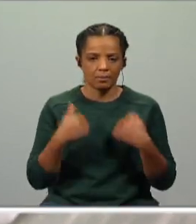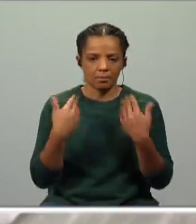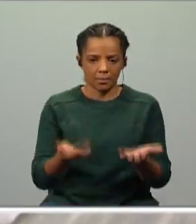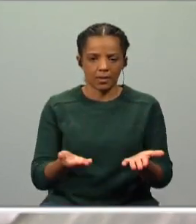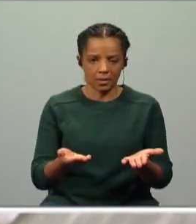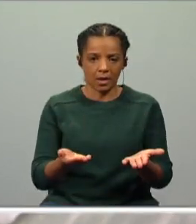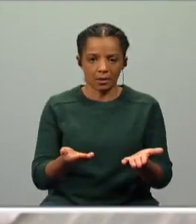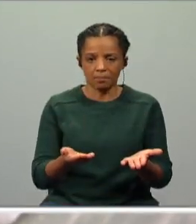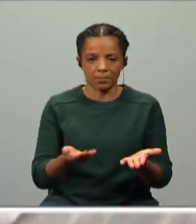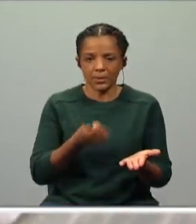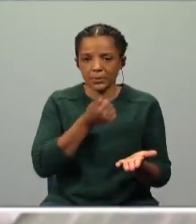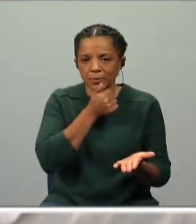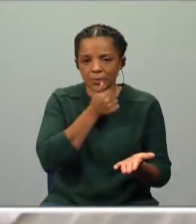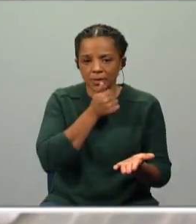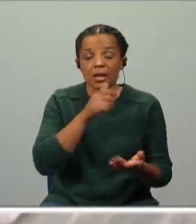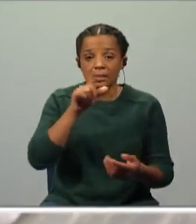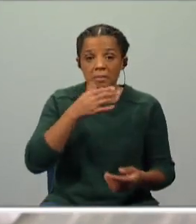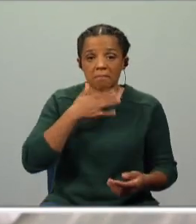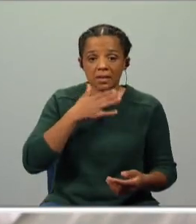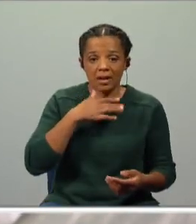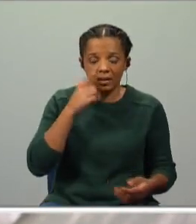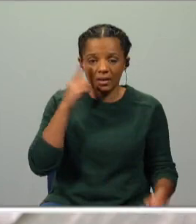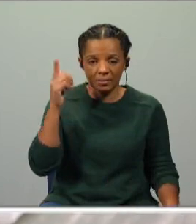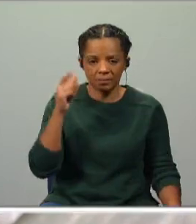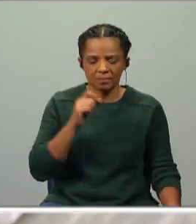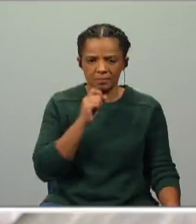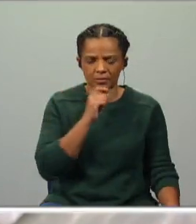a quem quiserem, pus a branca. Vocês vão achar que pode não fazer contraste,